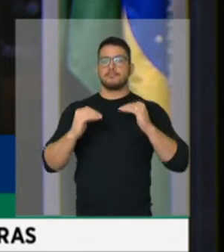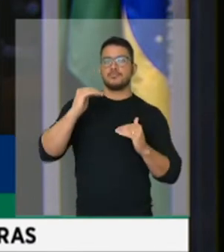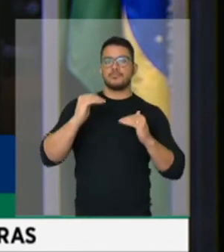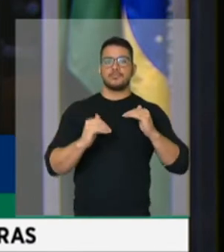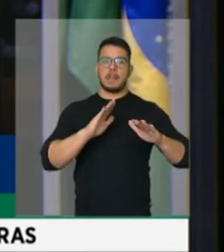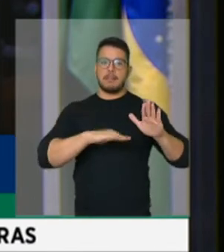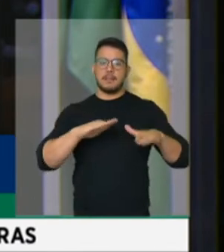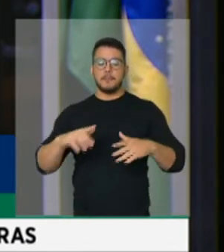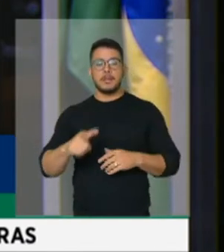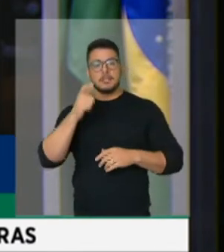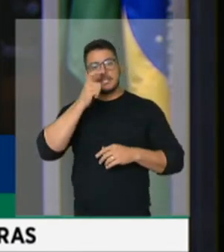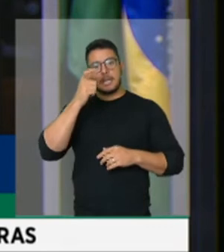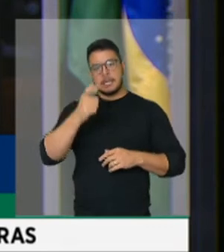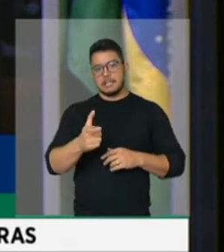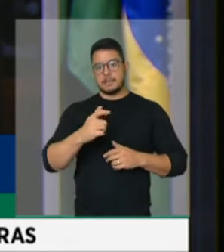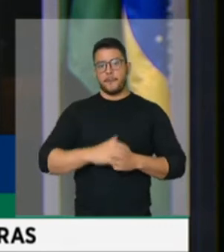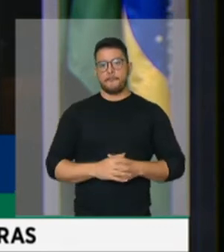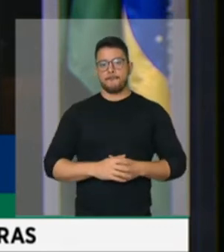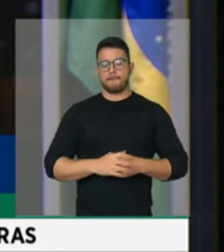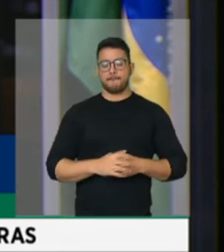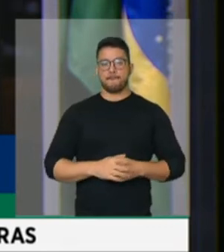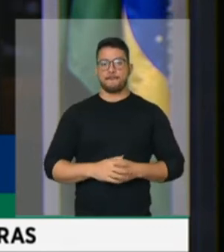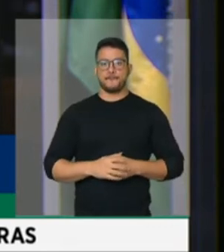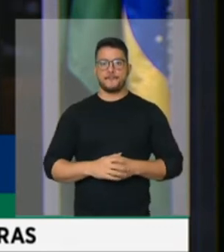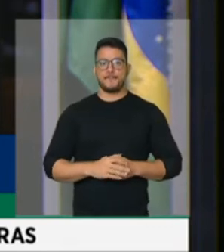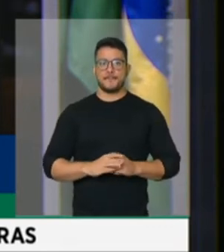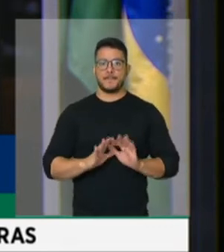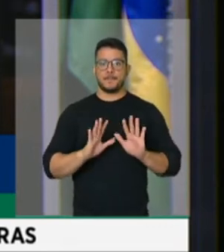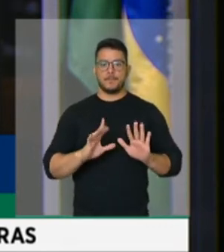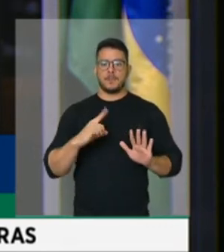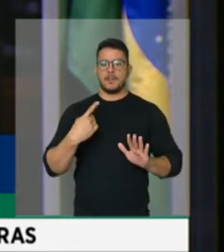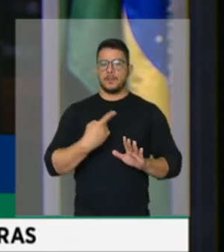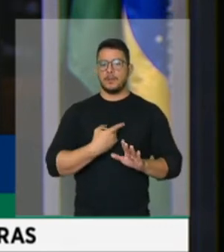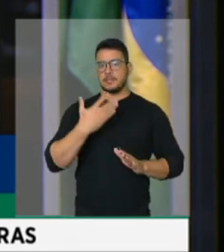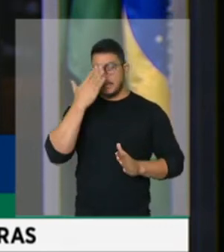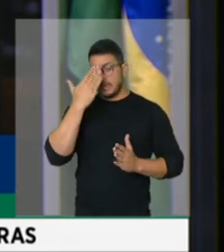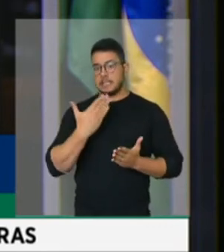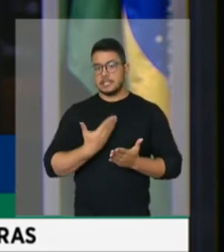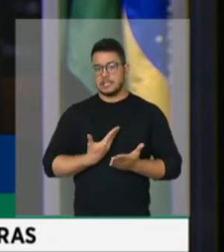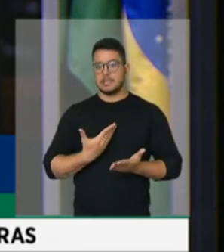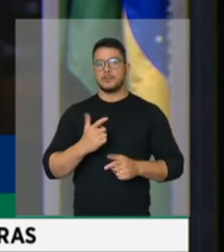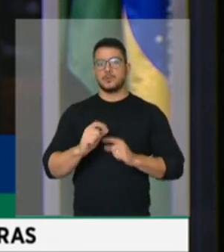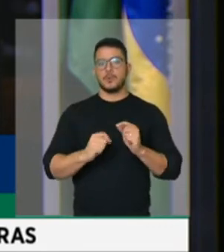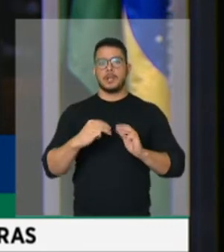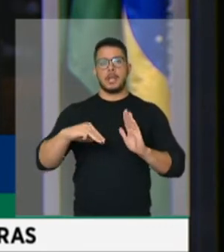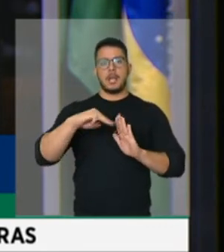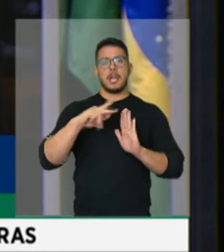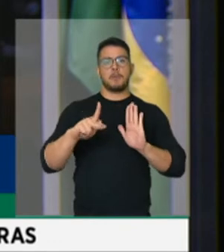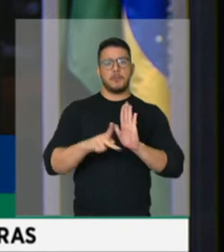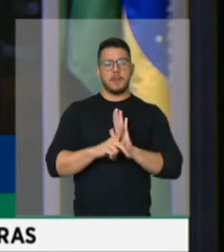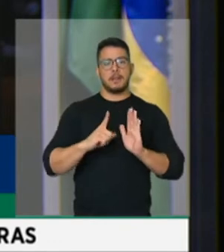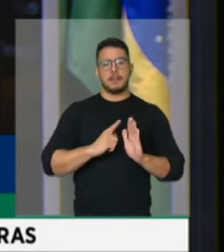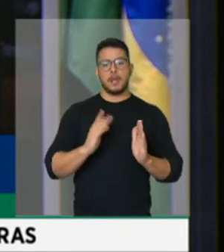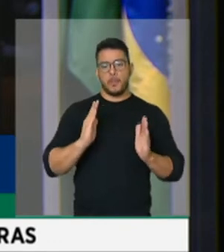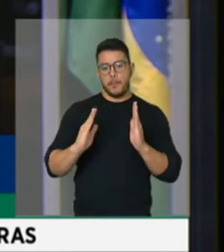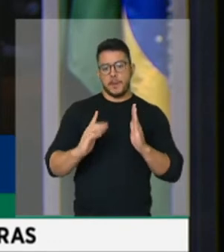COMPLETAR O PROCESSO DE DESESTATIZAÇÃO HORIZONTE DE TEMPO MUITO LONGO, PAÍS PODE PASSAR NESSE PERÍODO CONDUZINDO PROCESSO GANGORRA DE ENTENDIMENTOS QUE VARIAM AO